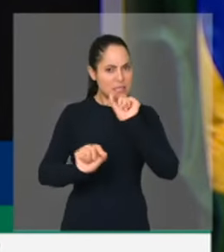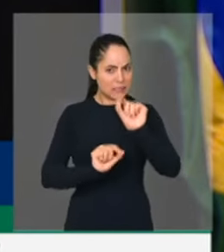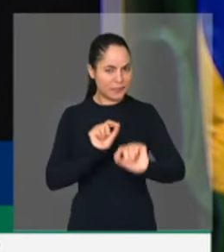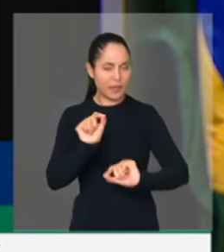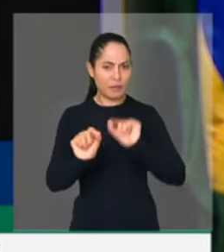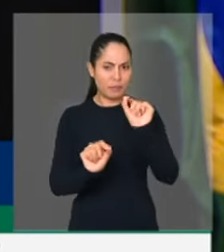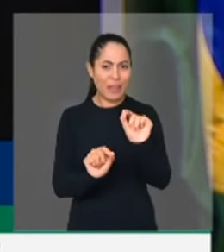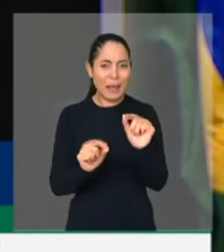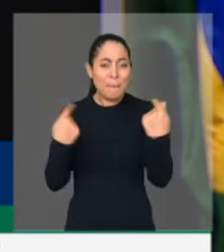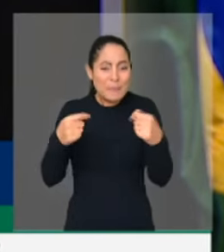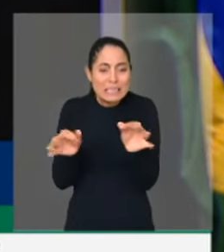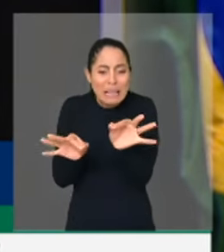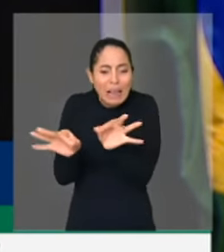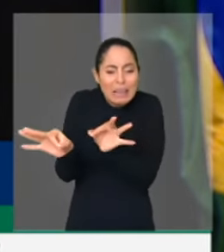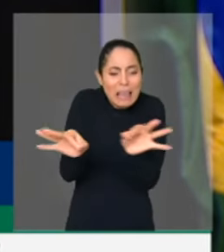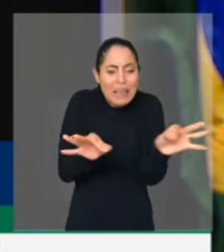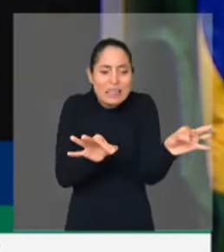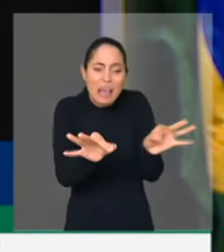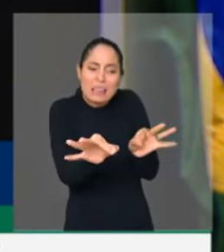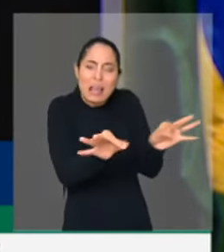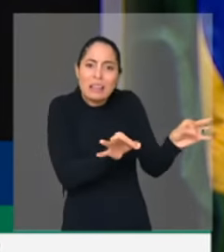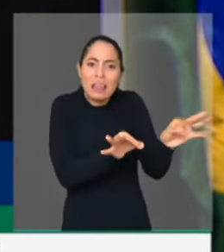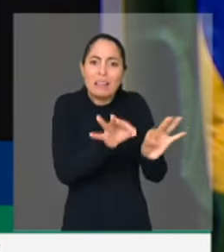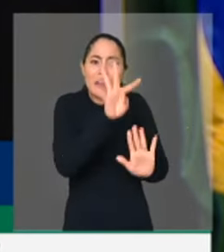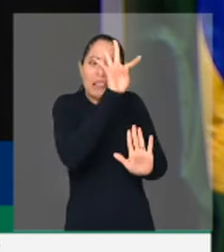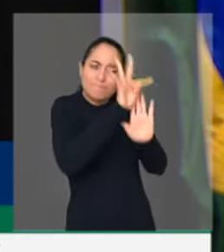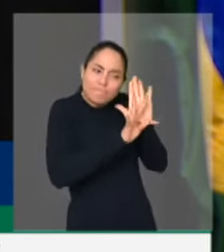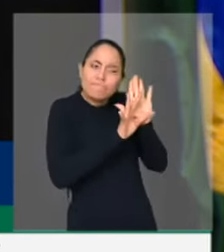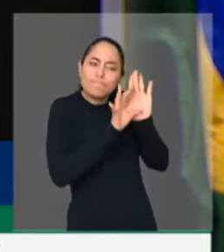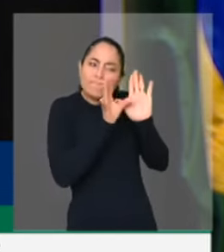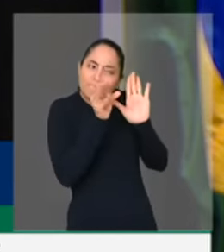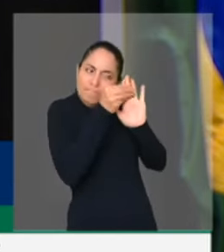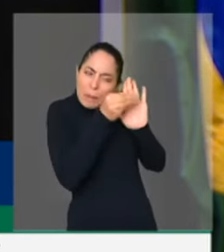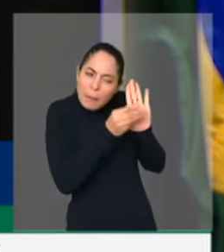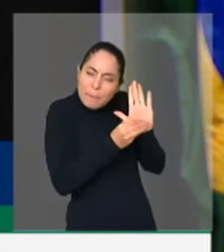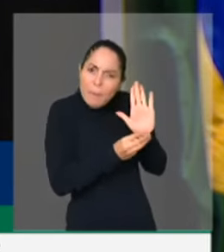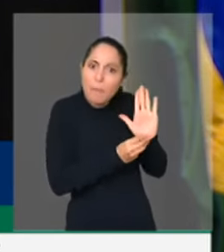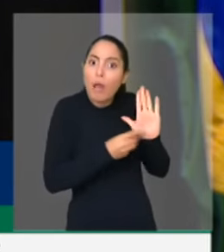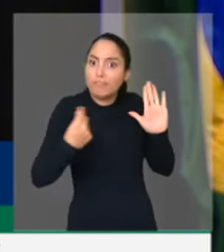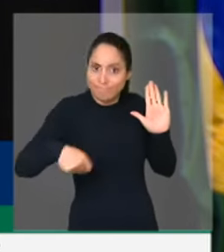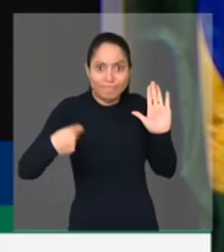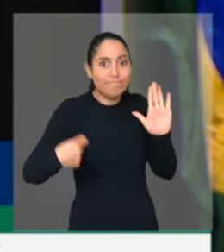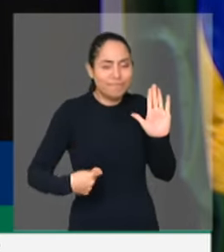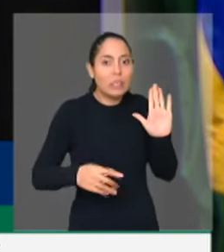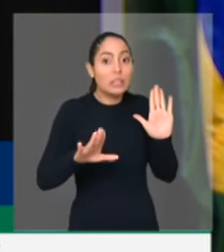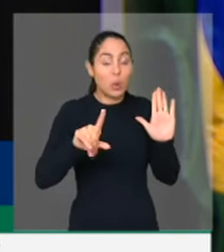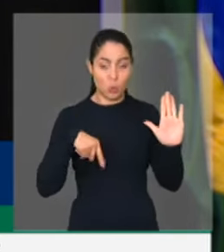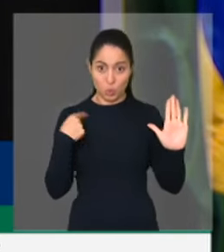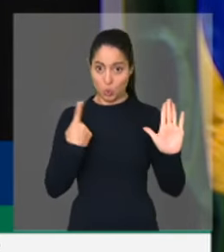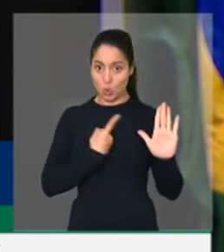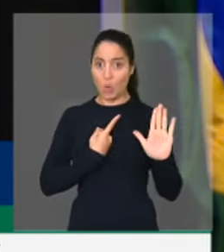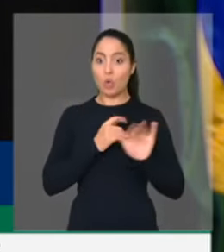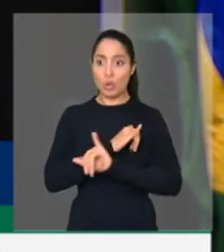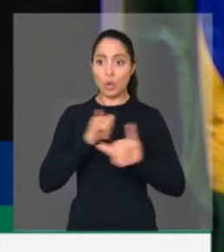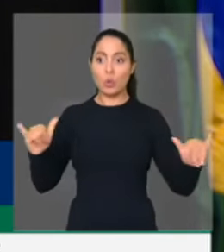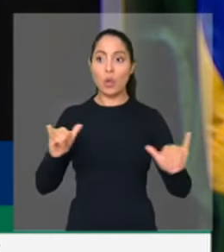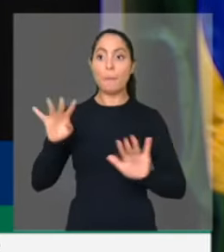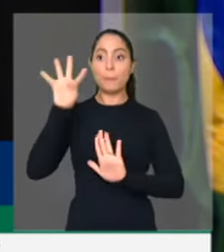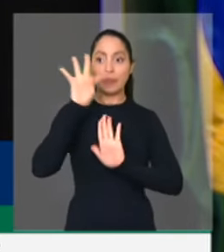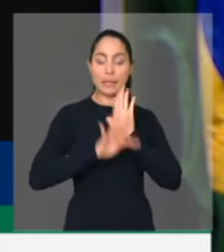AO TEXTO DO PROJETO, OPTAMOS PELA APRESENTAÇÃO DE SUBSTITUTIVO... QUE PASSO PASSAMOS A COMENTAR. PARA